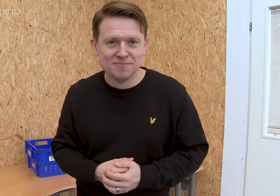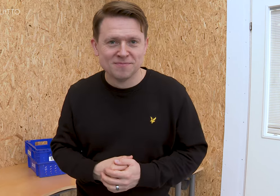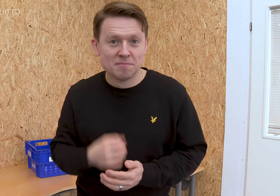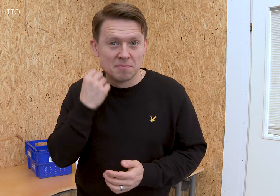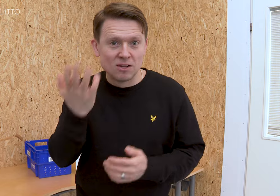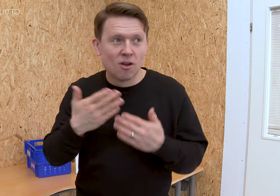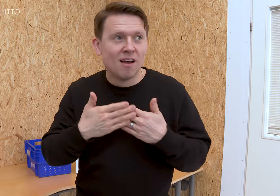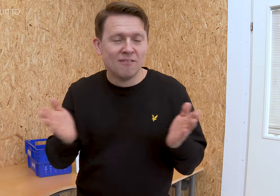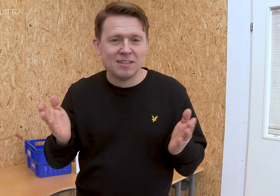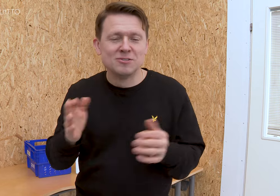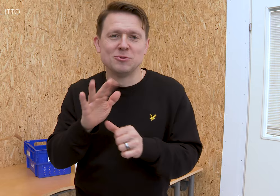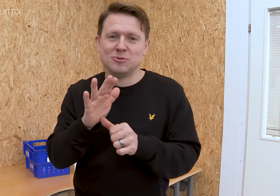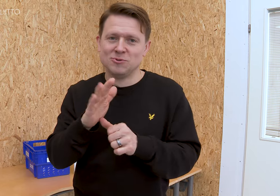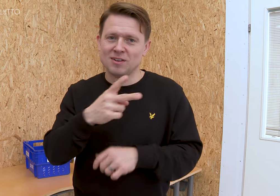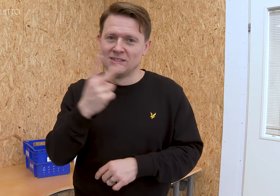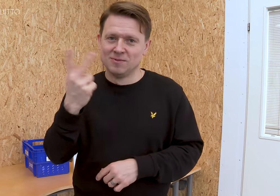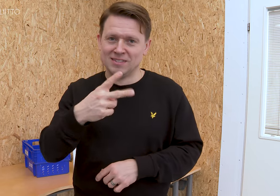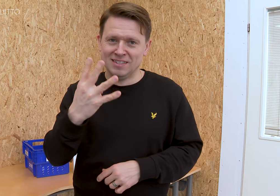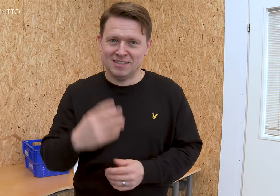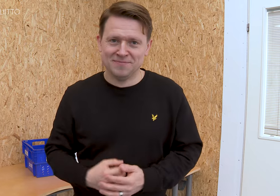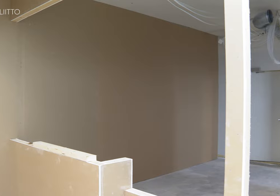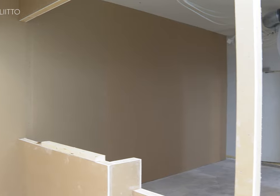Näyttely avautuu syksyllä 2024!